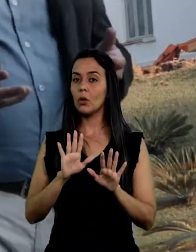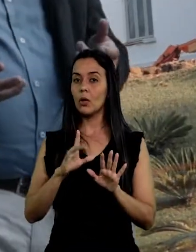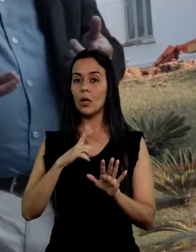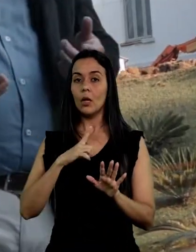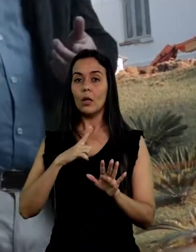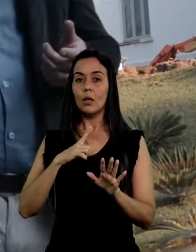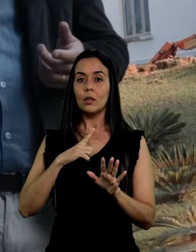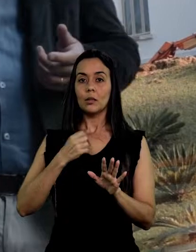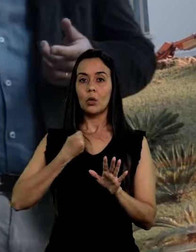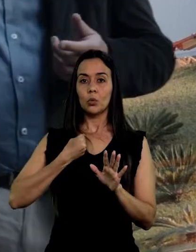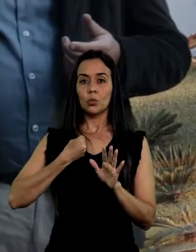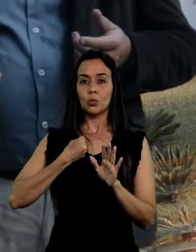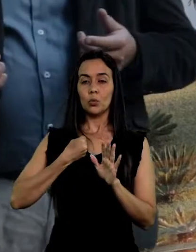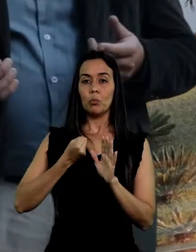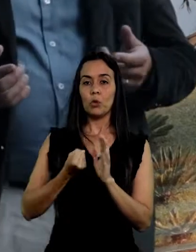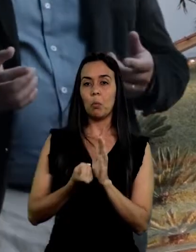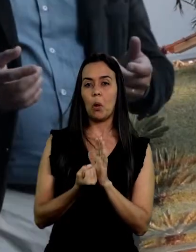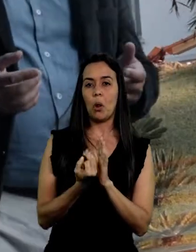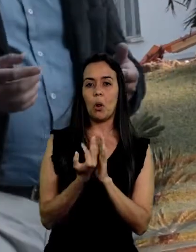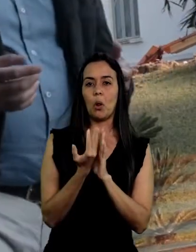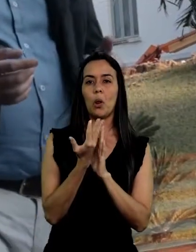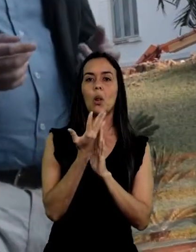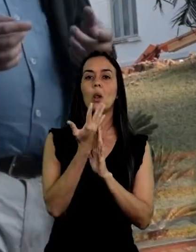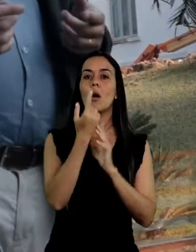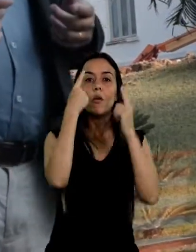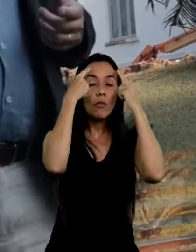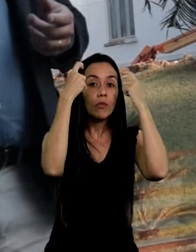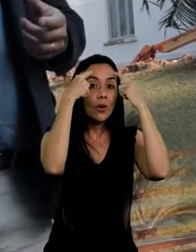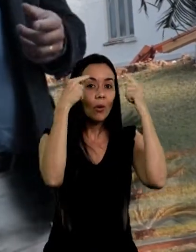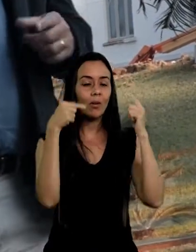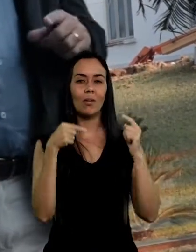casos de violência doméstica aumentou muito aqui no Brasil.